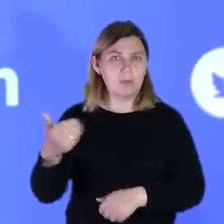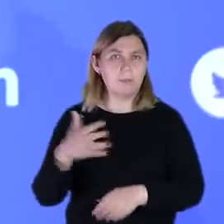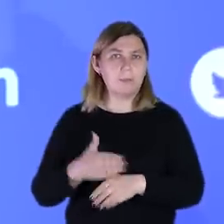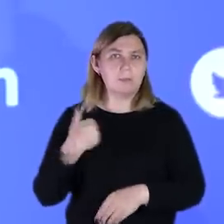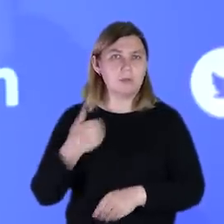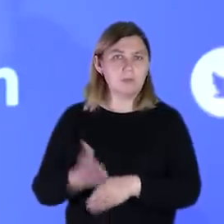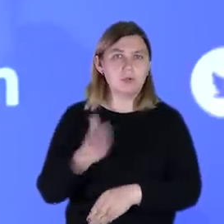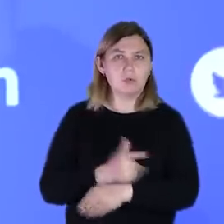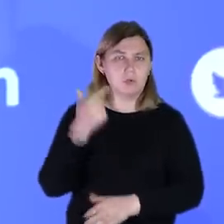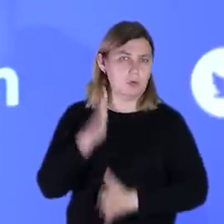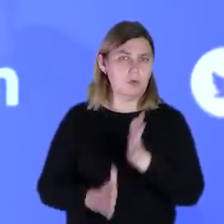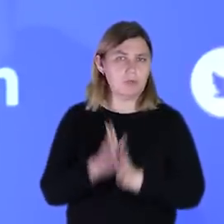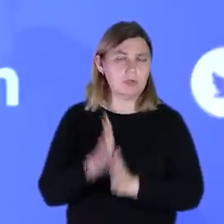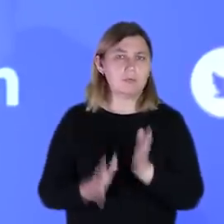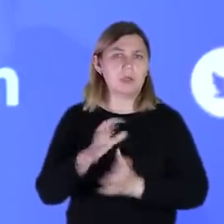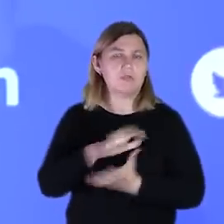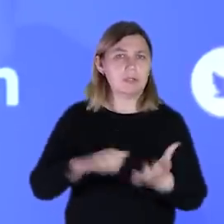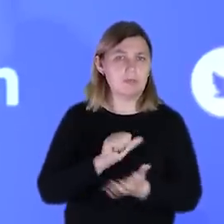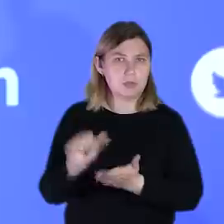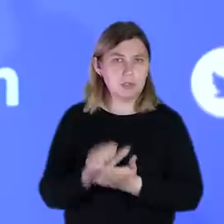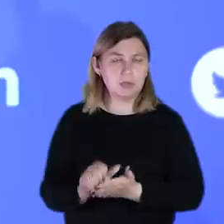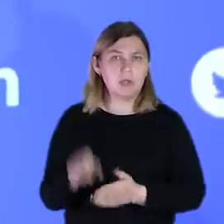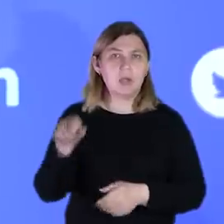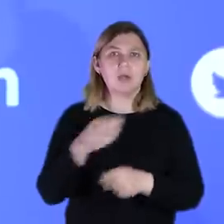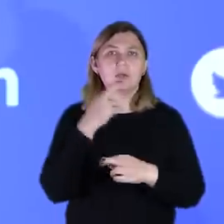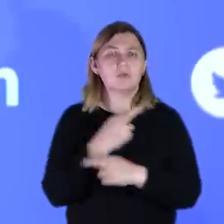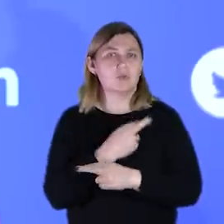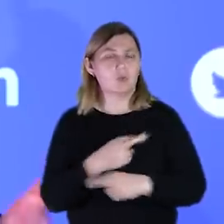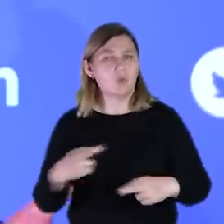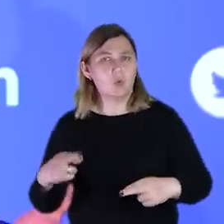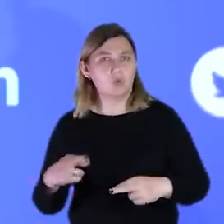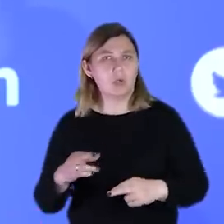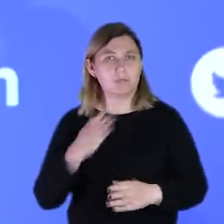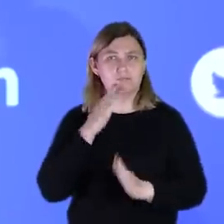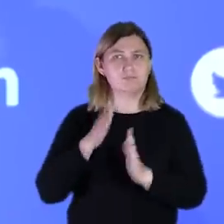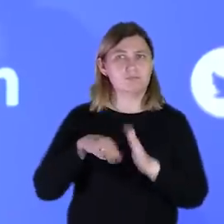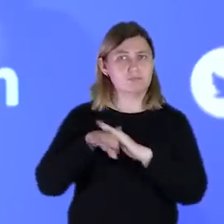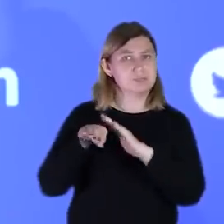jedenaście, zachowały się one w bardzo różnorodnym zasobie, można powiedzieć.